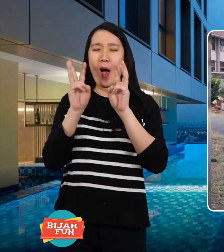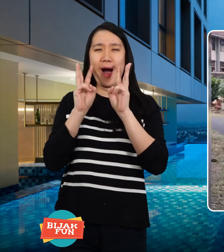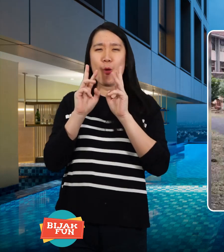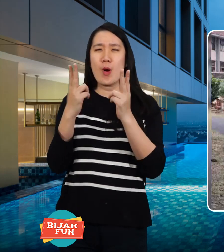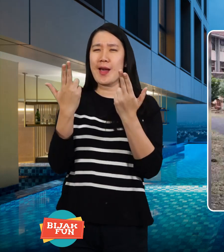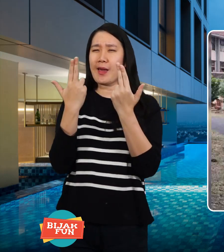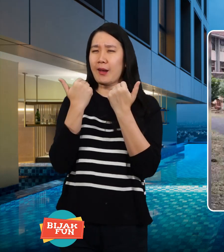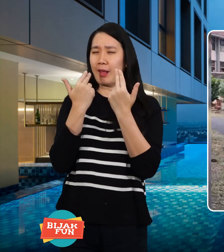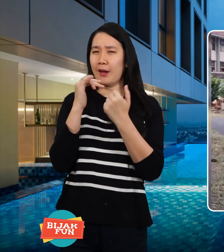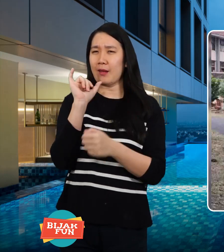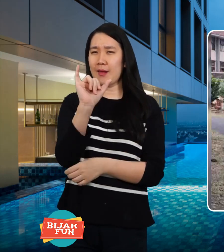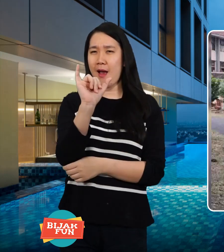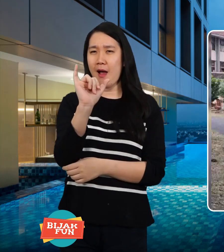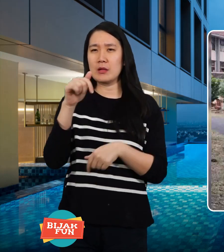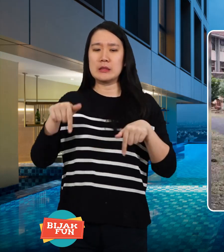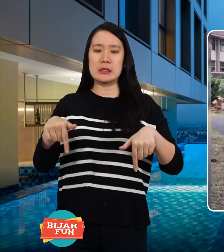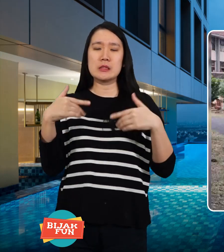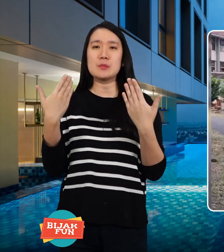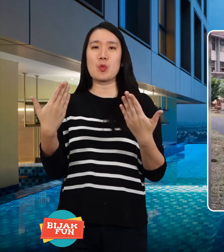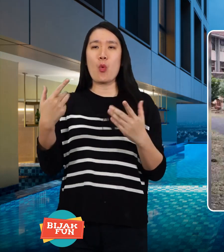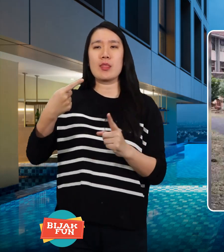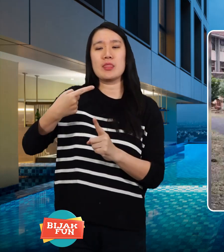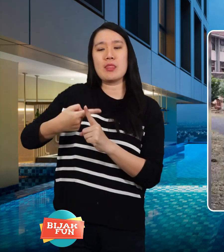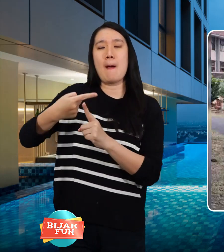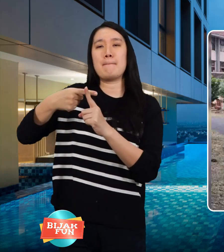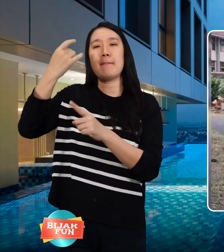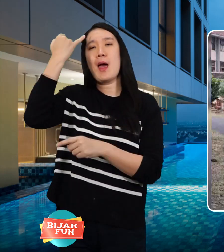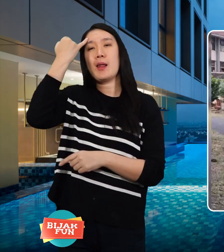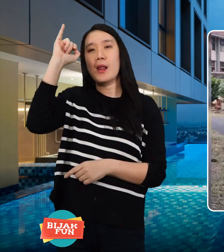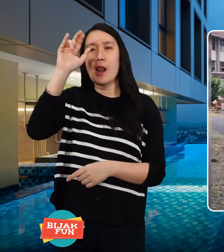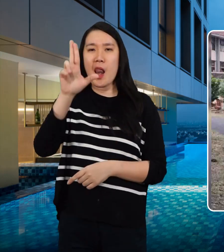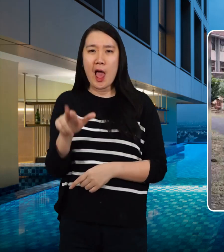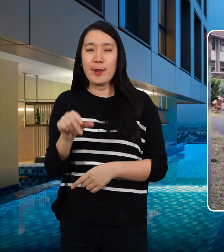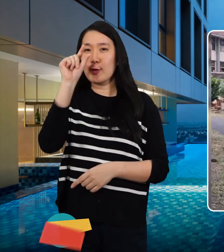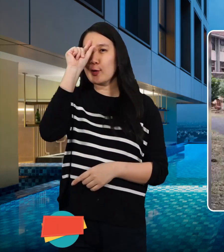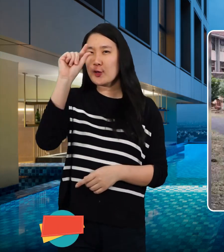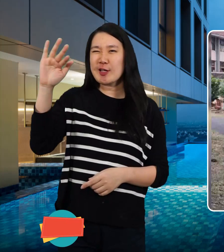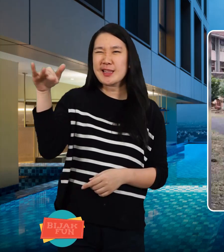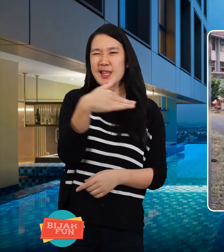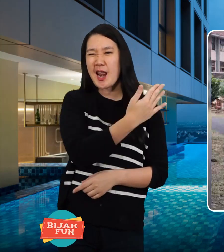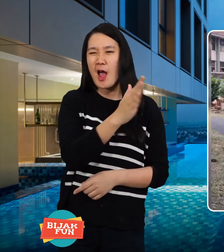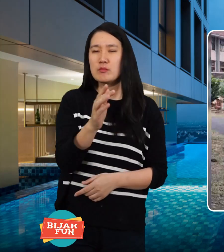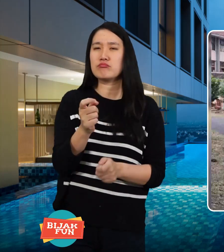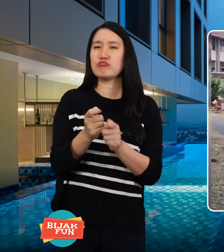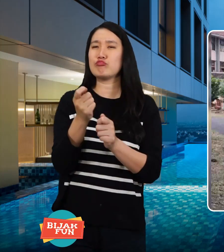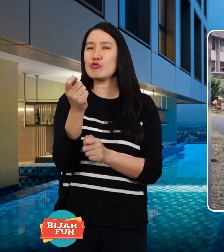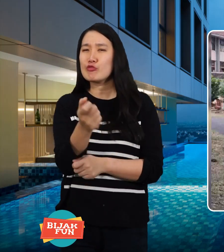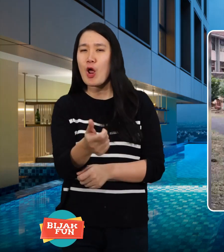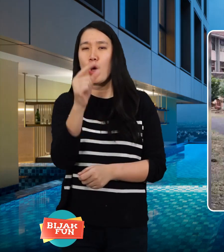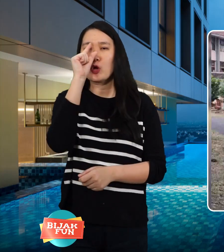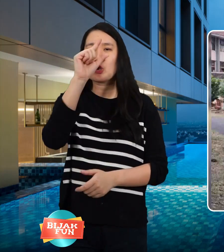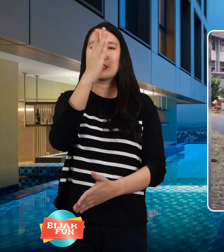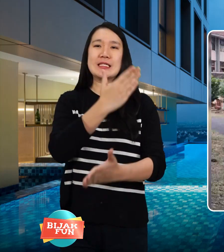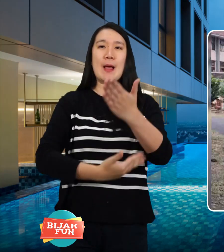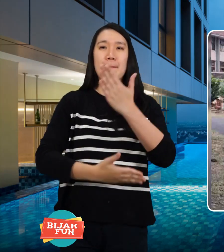Wow keren, ini semoga ditambahkan ide lagi untuk